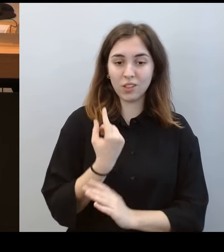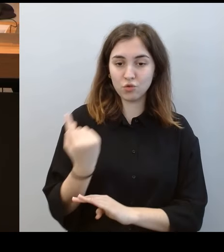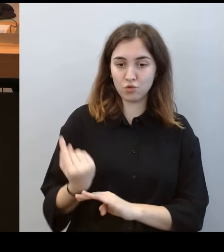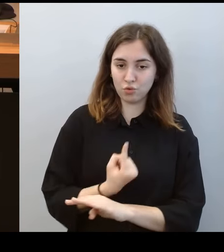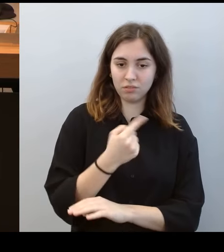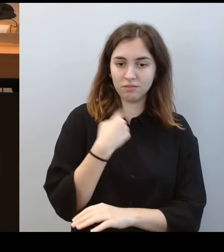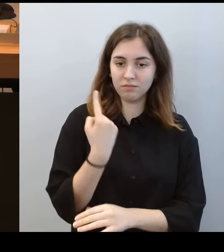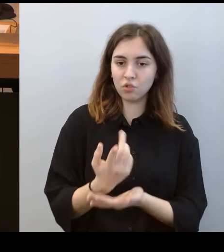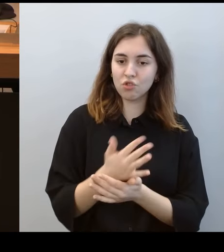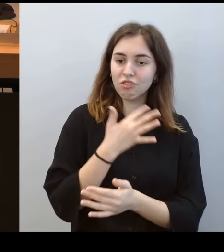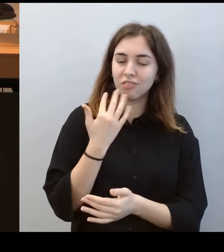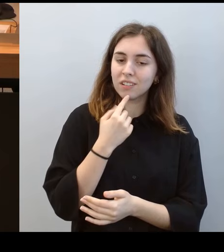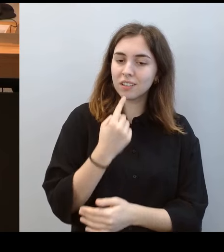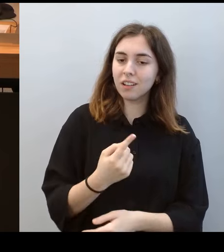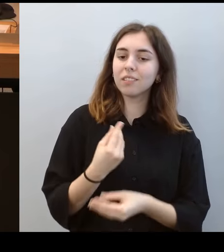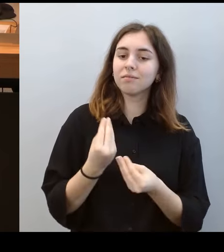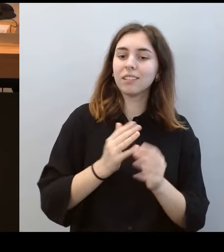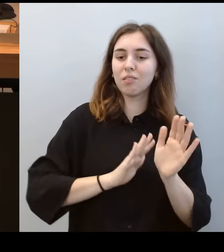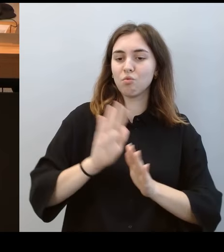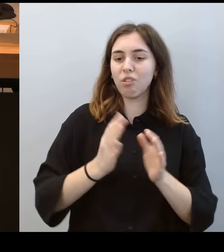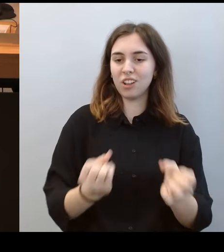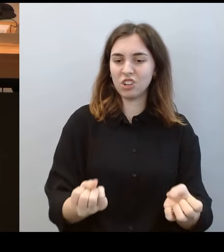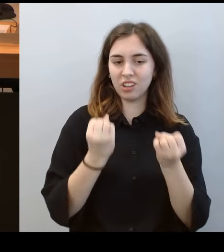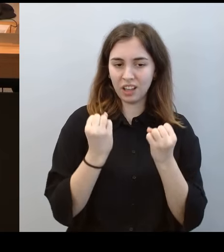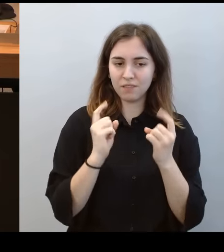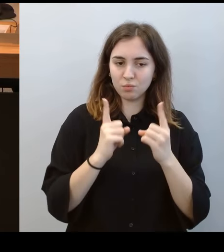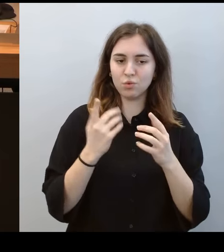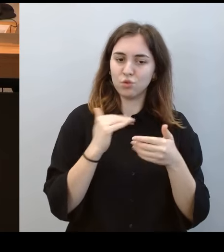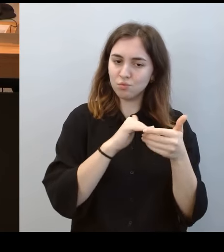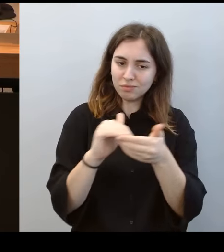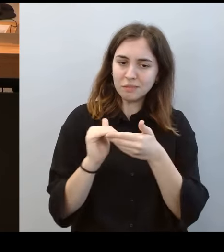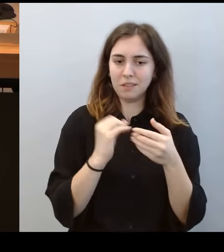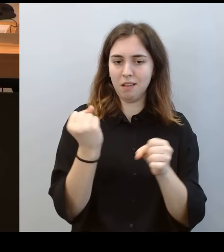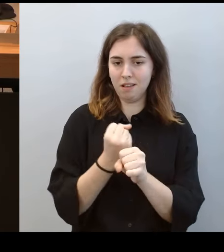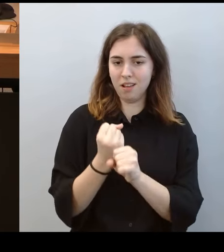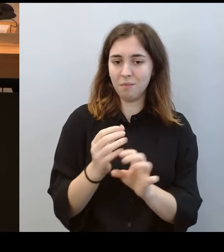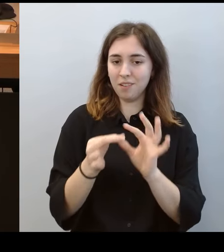entgegenstehen müssen gegen die Bedrohung eines neuen Faschismus. Da müssen wir zusammenstehen.